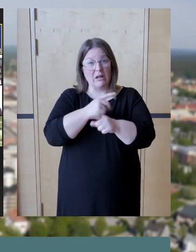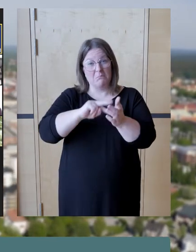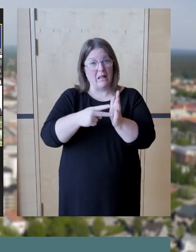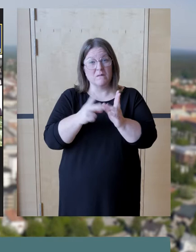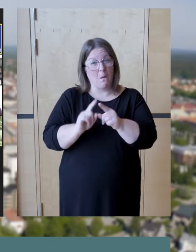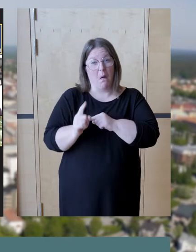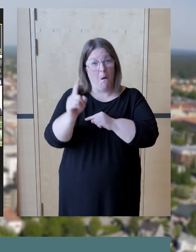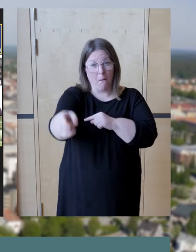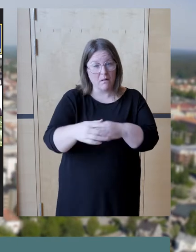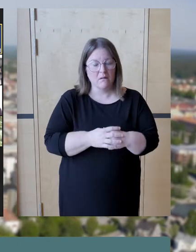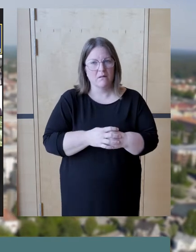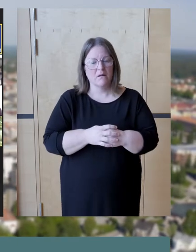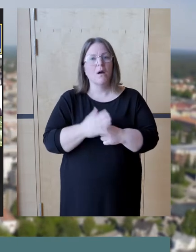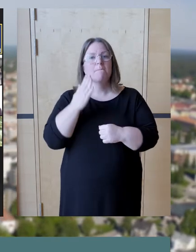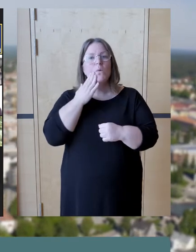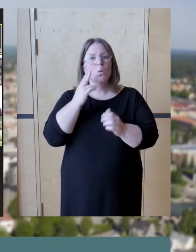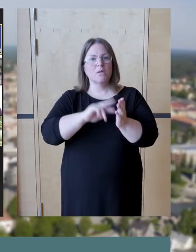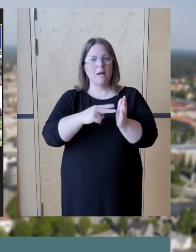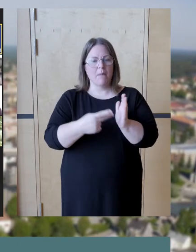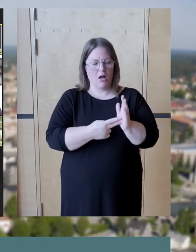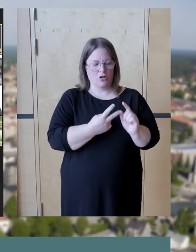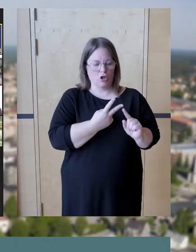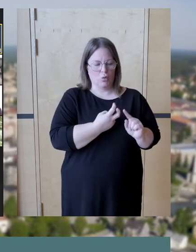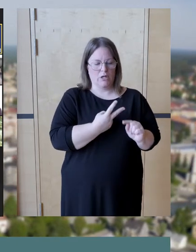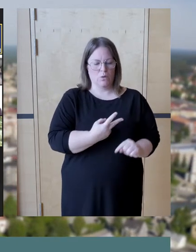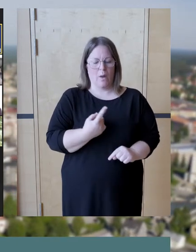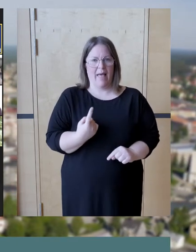Gående planer sträcker sig från 2021 De senaste 10 20 30